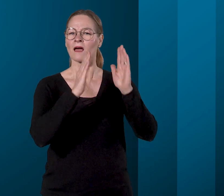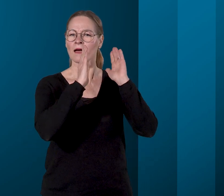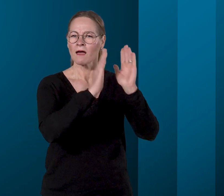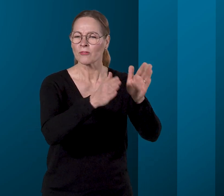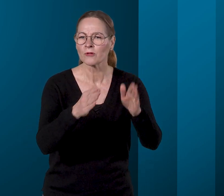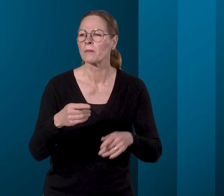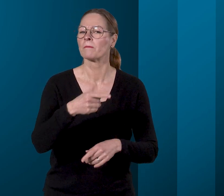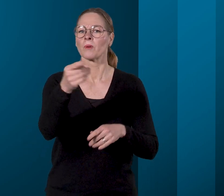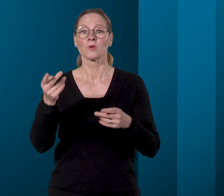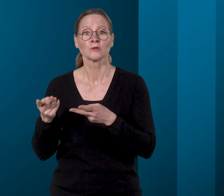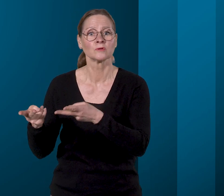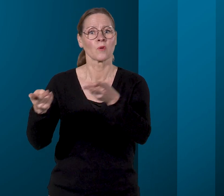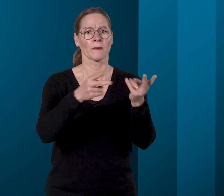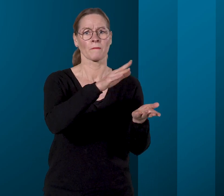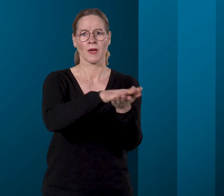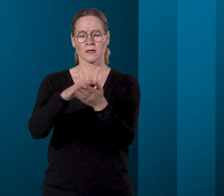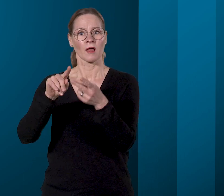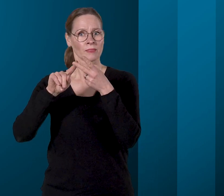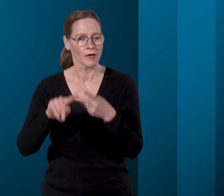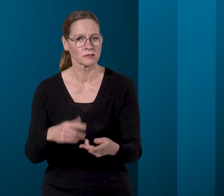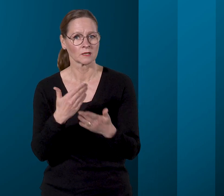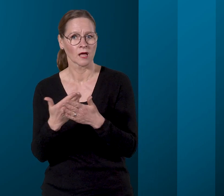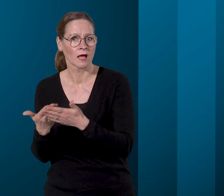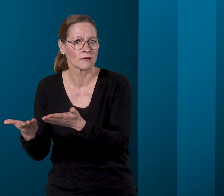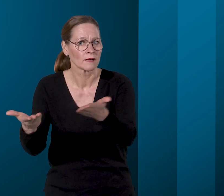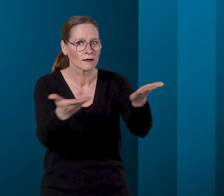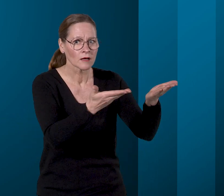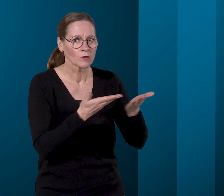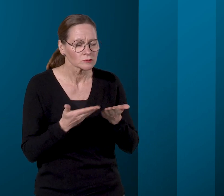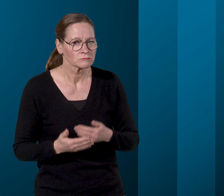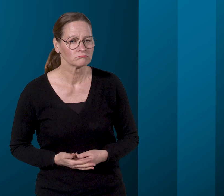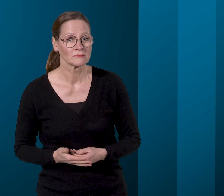Kaduilla ja muilla julkisilla paikoilla tapahtuu taas rahankeräystä, -